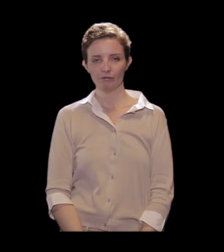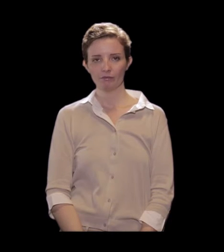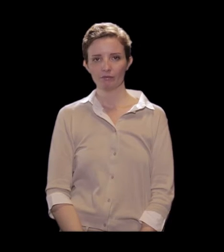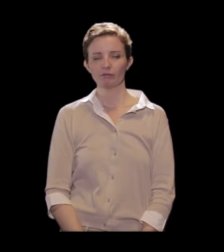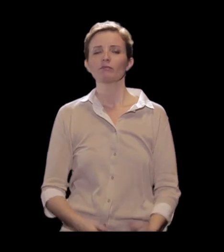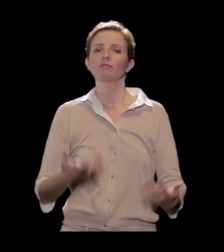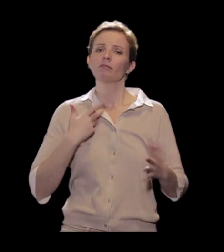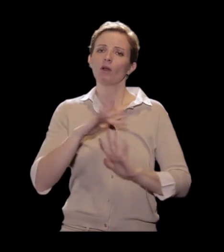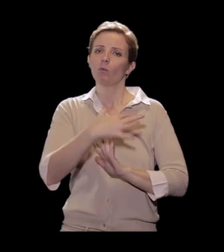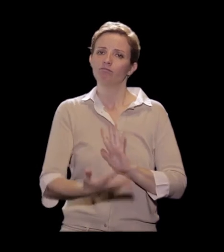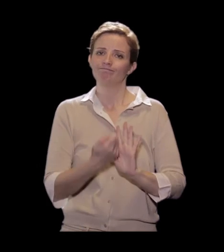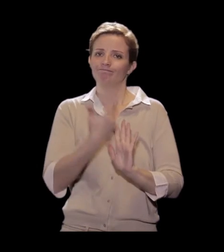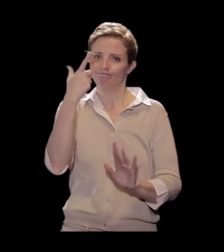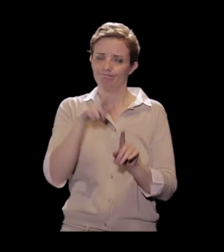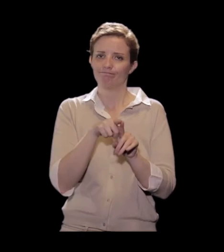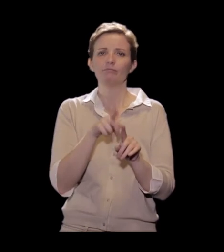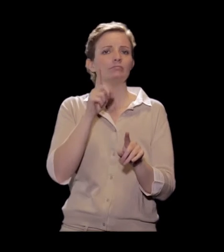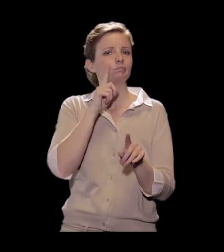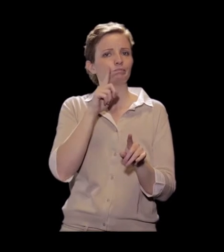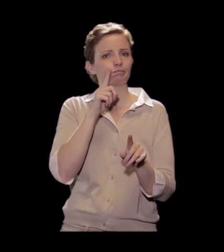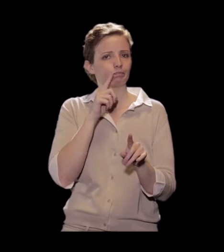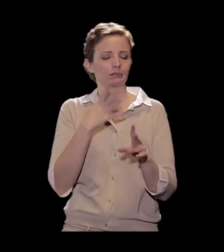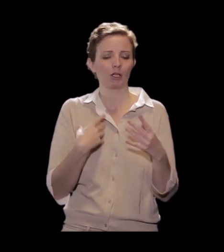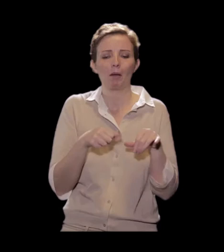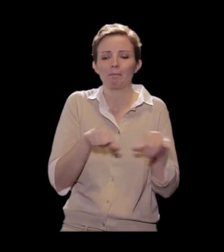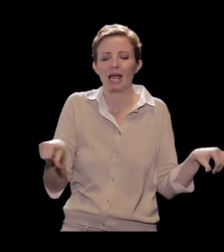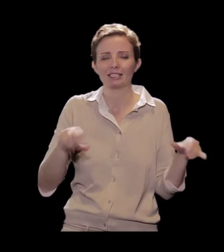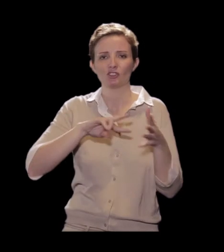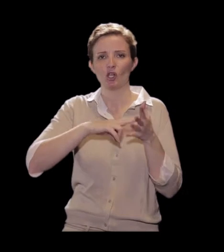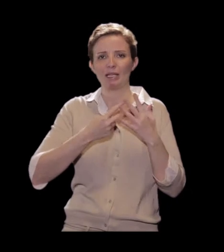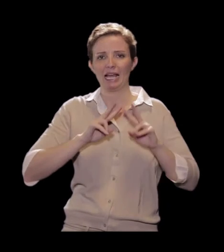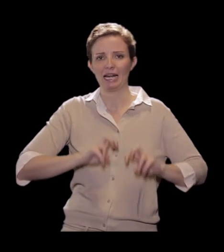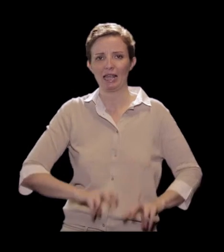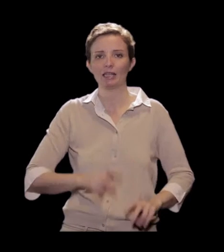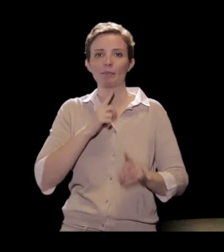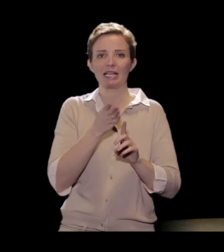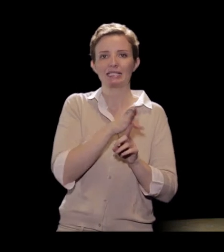Un altro aspetto importante della geometria analitica riguarda le simmetrie di un punto.